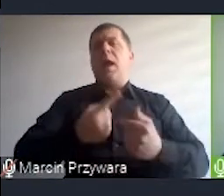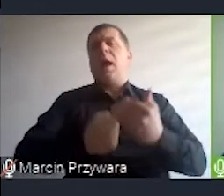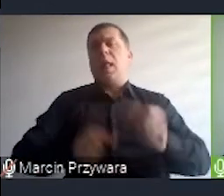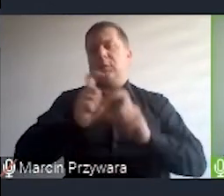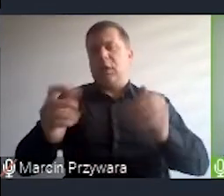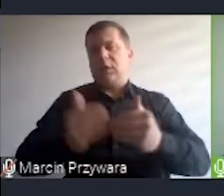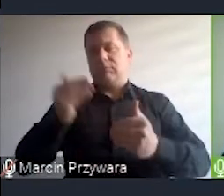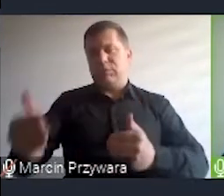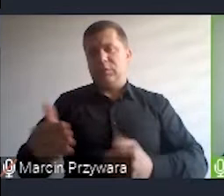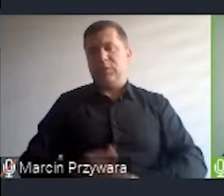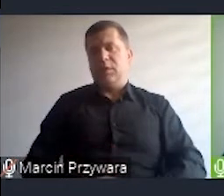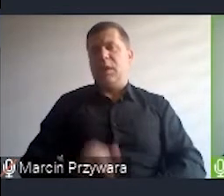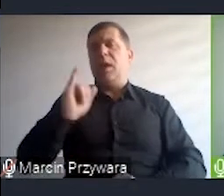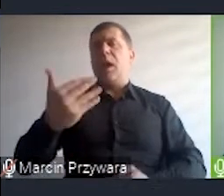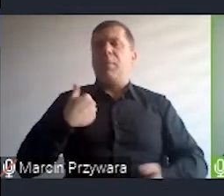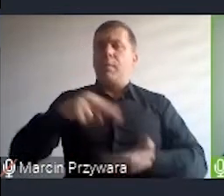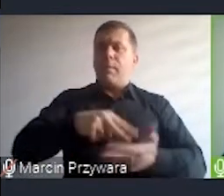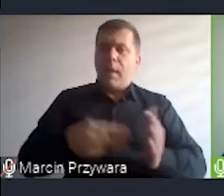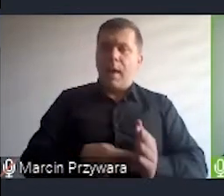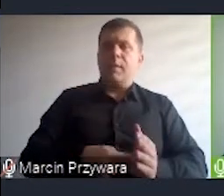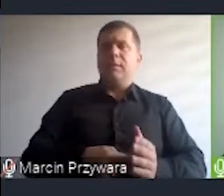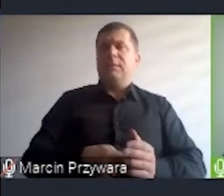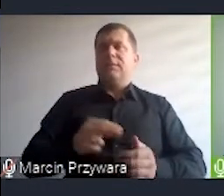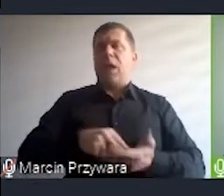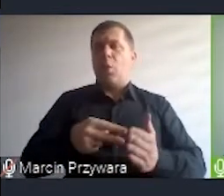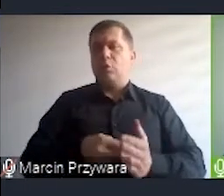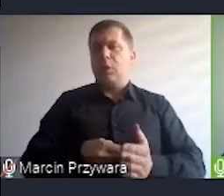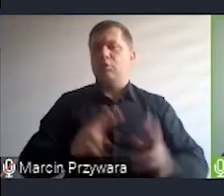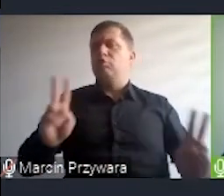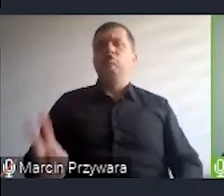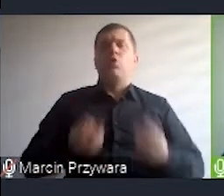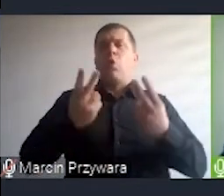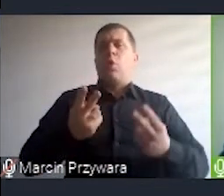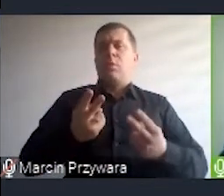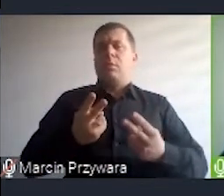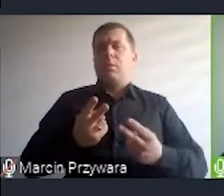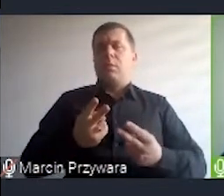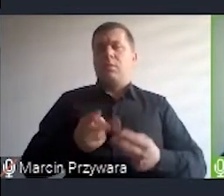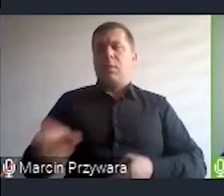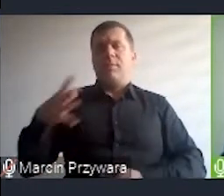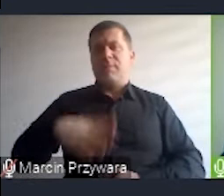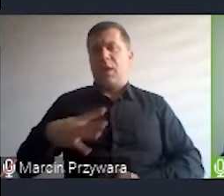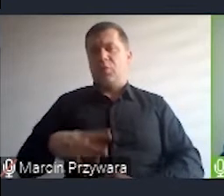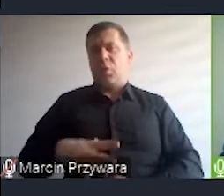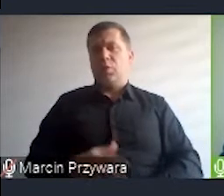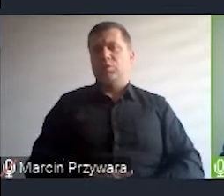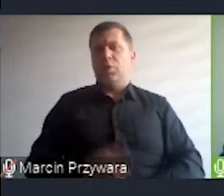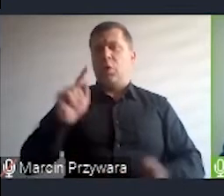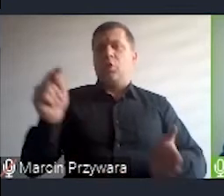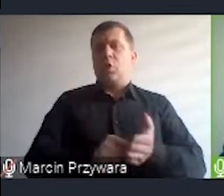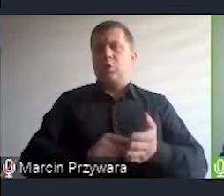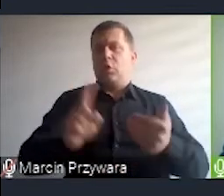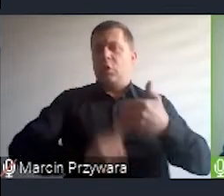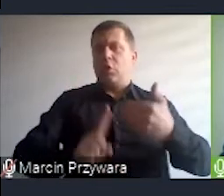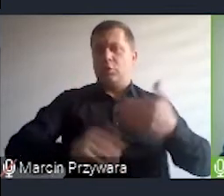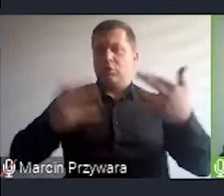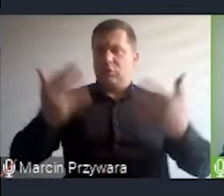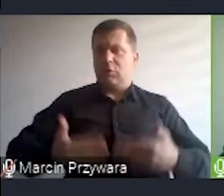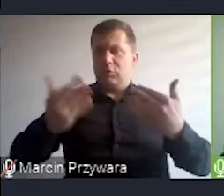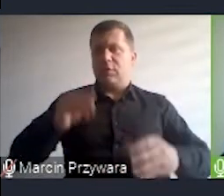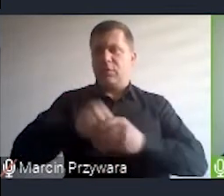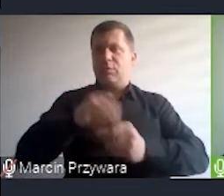jakie były założenia i skąd te przyjęte wartości dotyczące rozliczenia w projekcie.